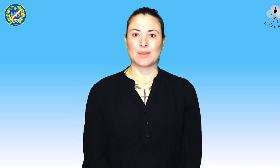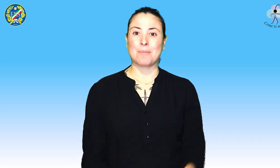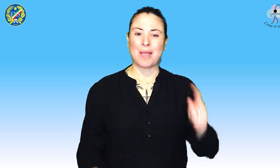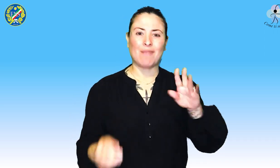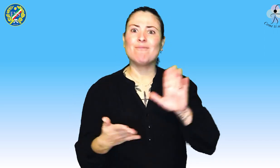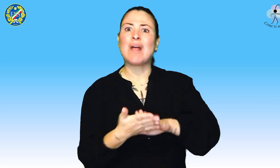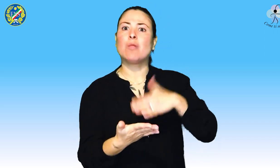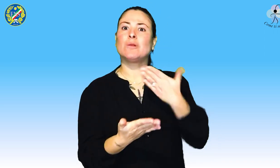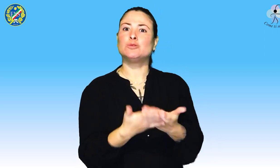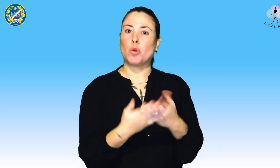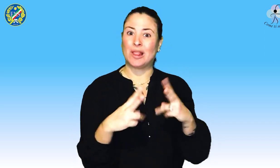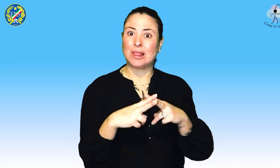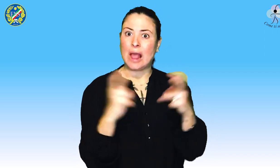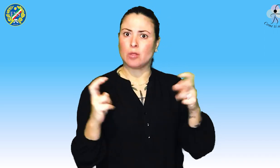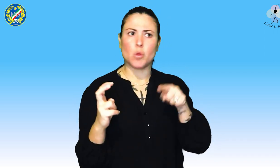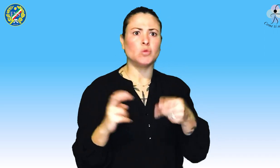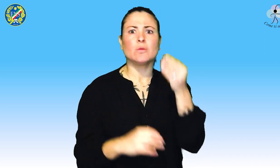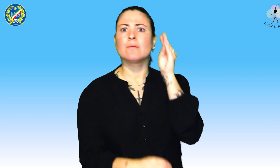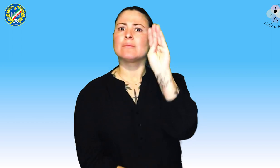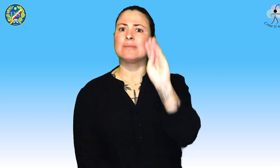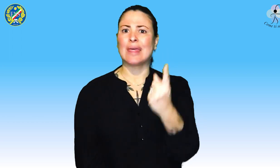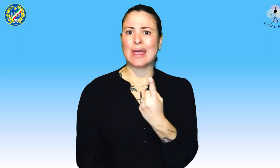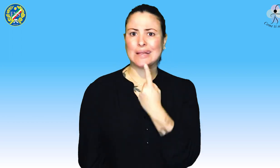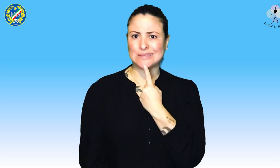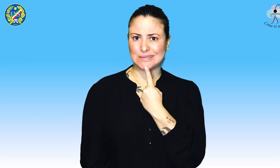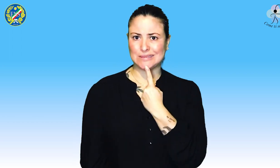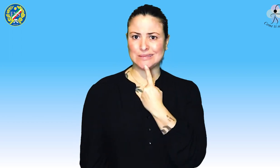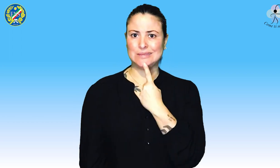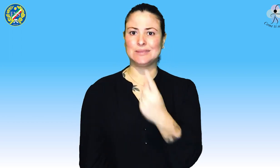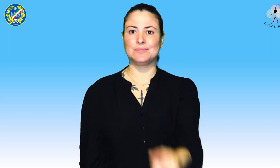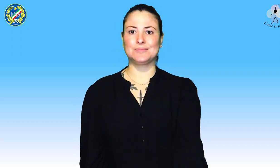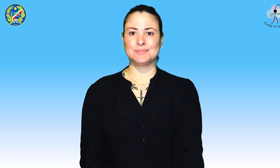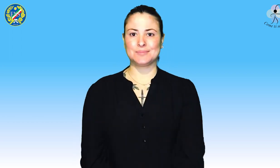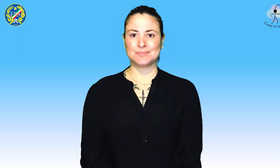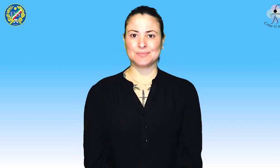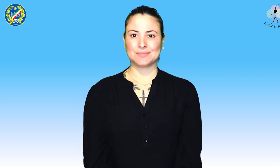a chi ci si deve rivolgere per la valutazione diagnostica.